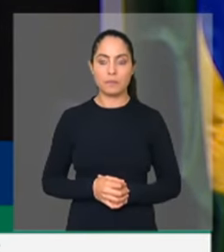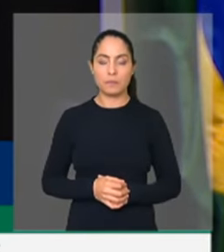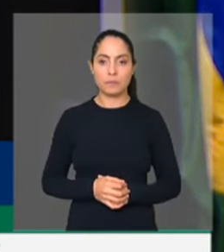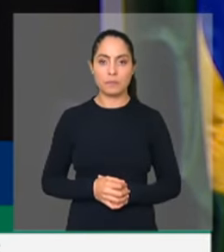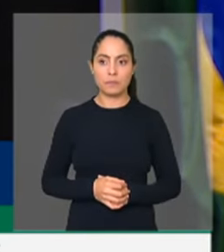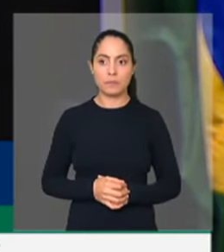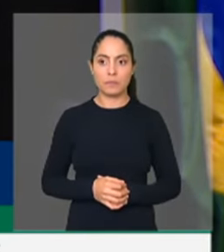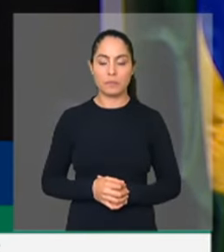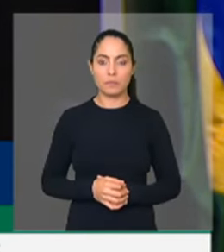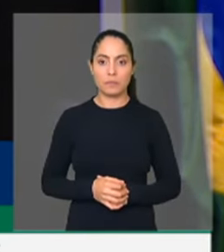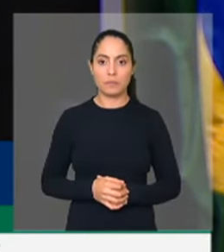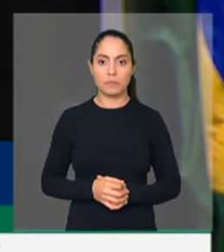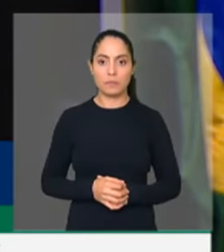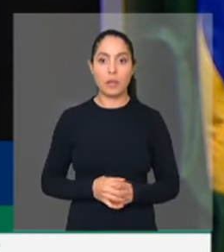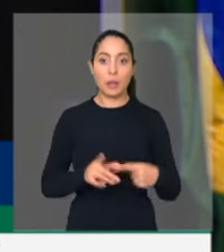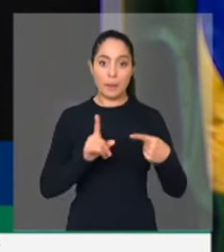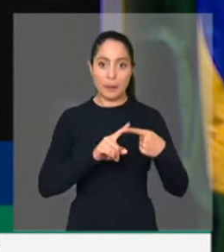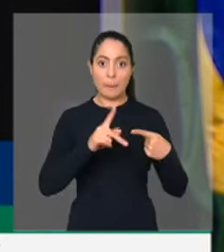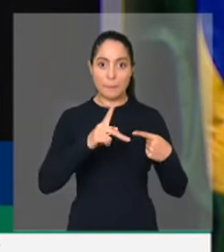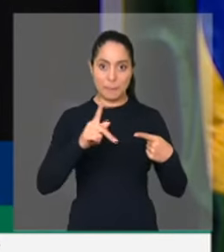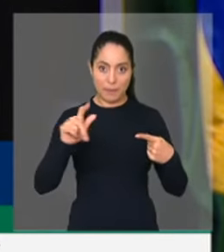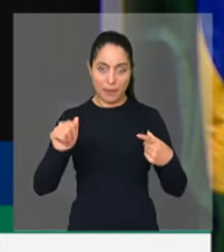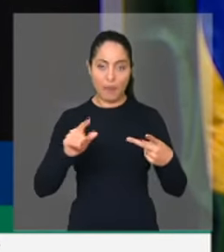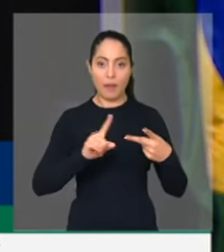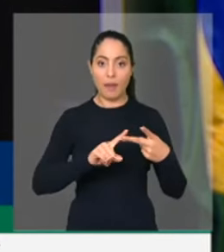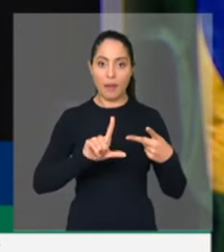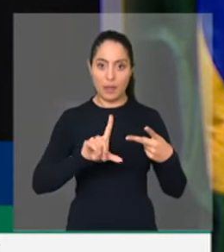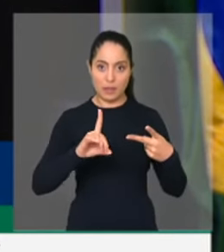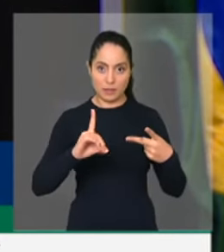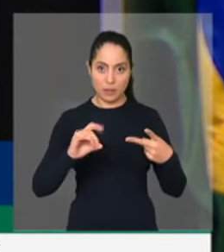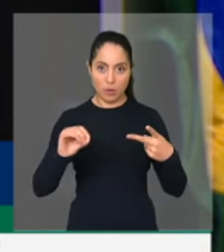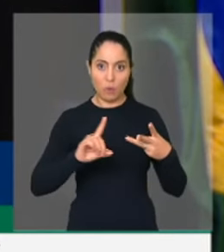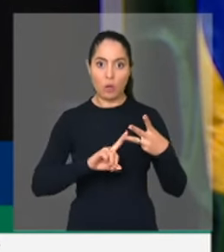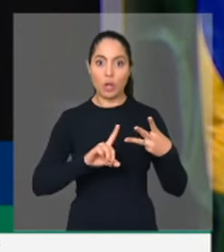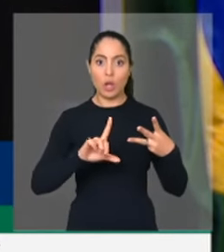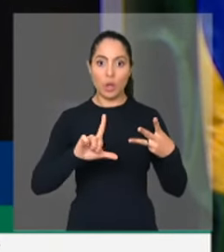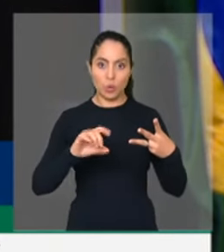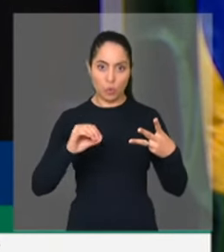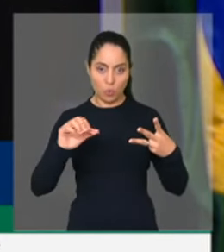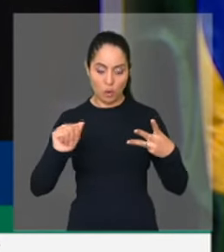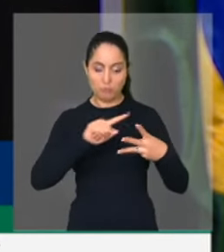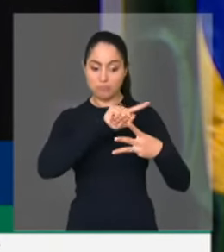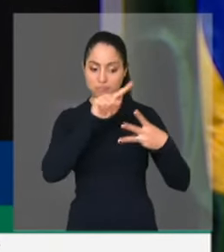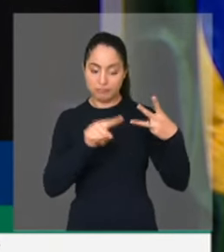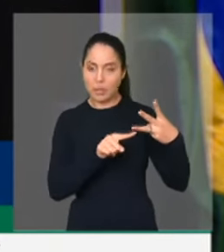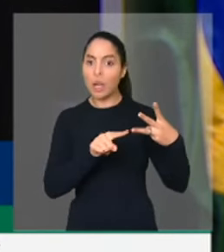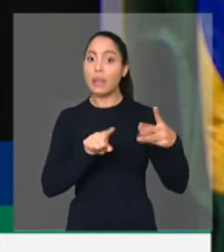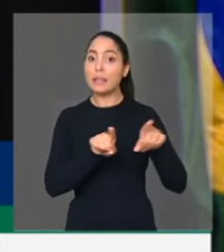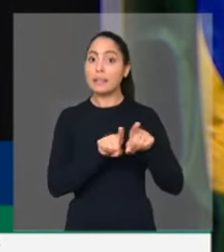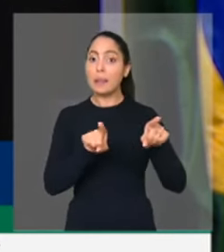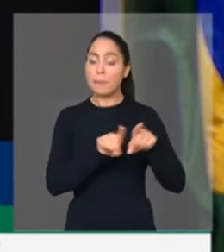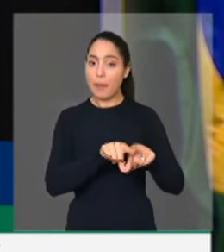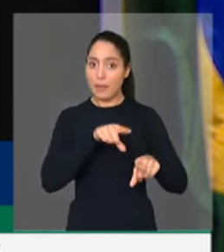DESPESA PÚBLICAS DENTRE ELAS.... AS PARTES CORRELATAS.... DA CONSTITUIÇÃO FEDERAL E DA LEI DE RESPONSABILIDADE